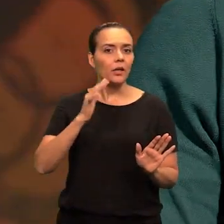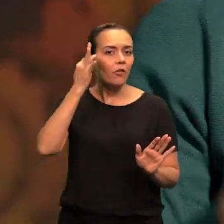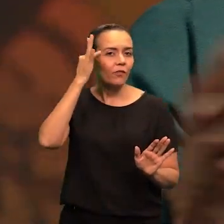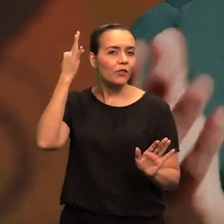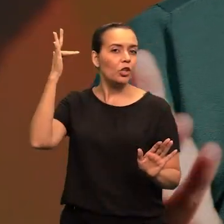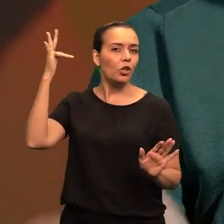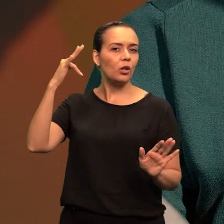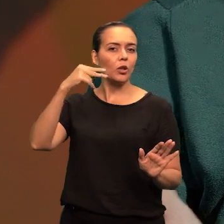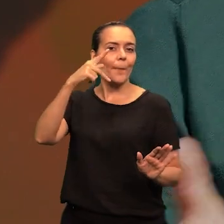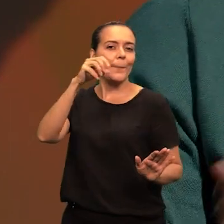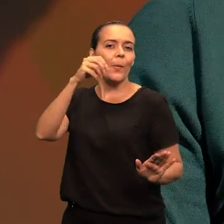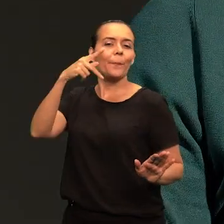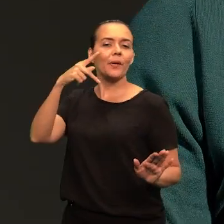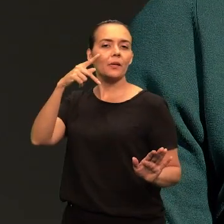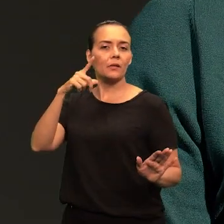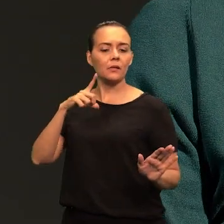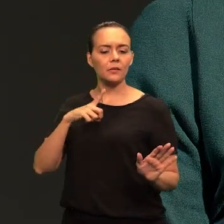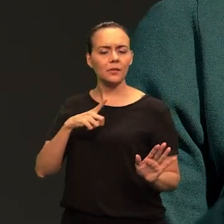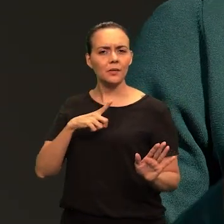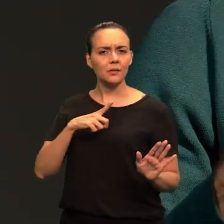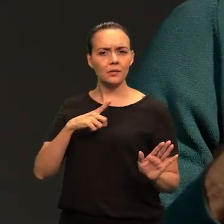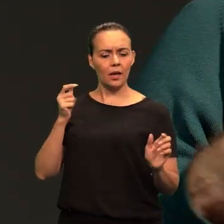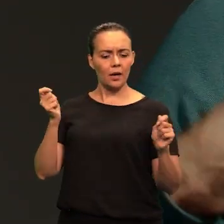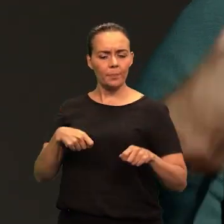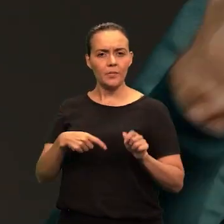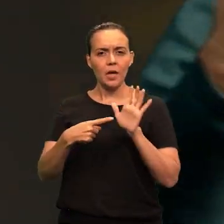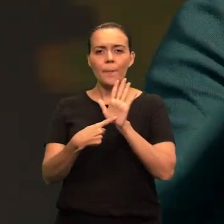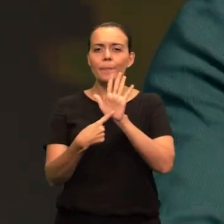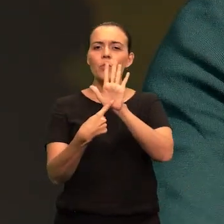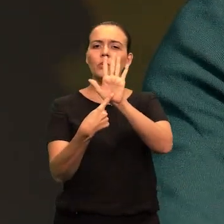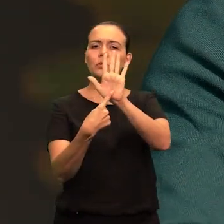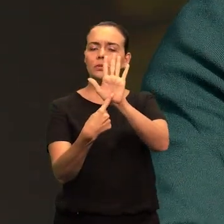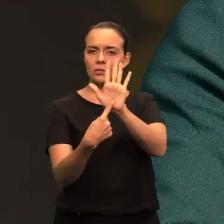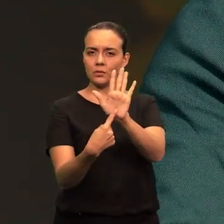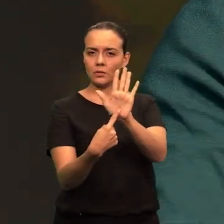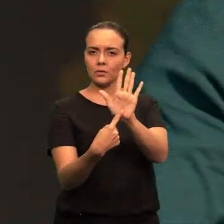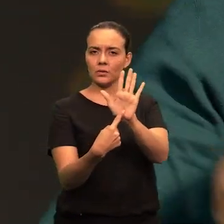filósofos pop, que têm uma capacidade de poder apresentar ao grande público